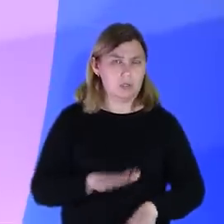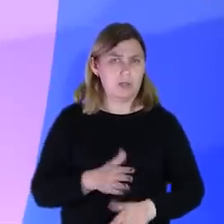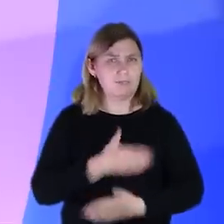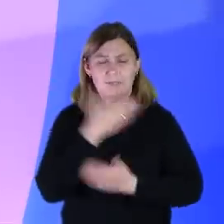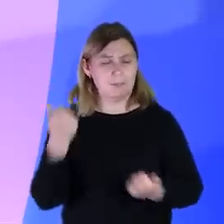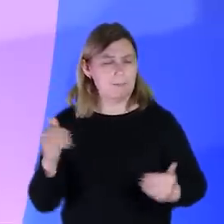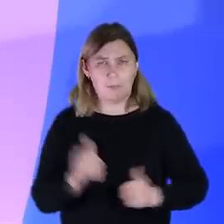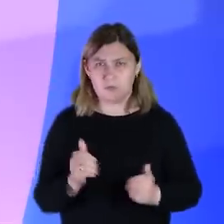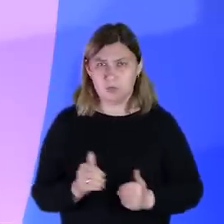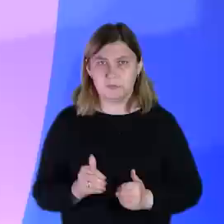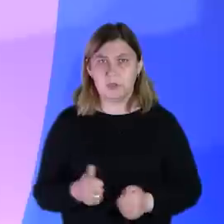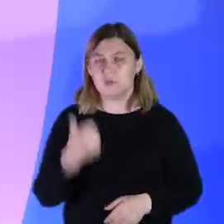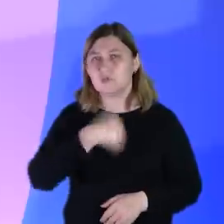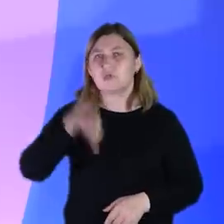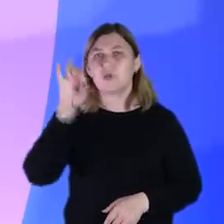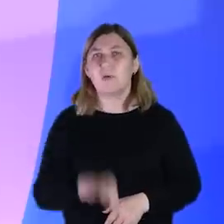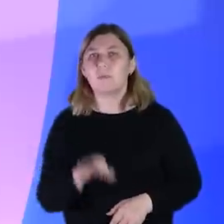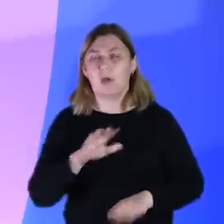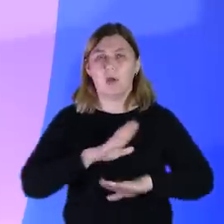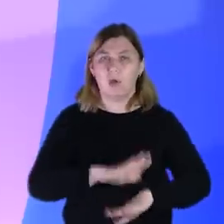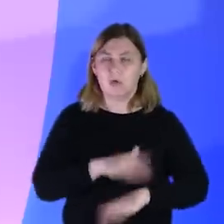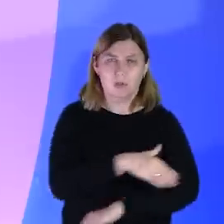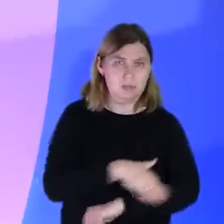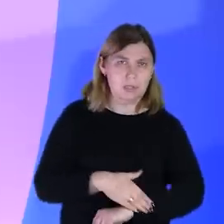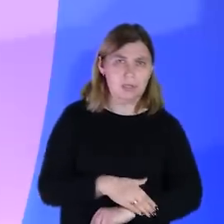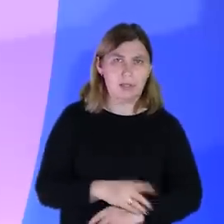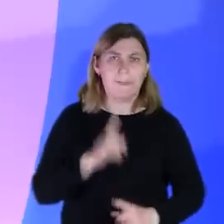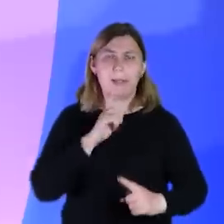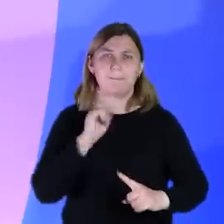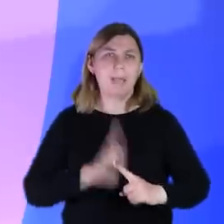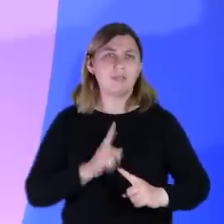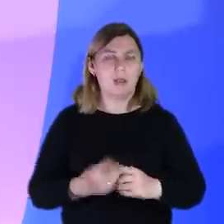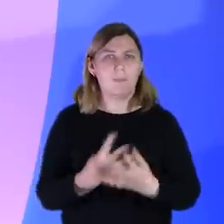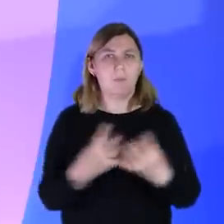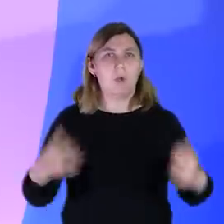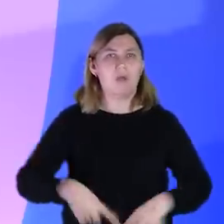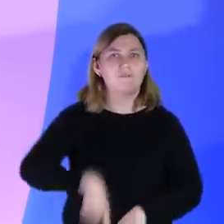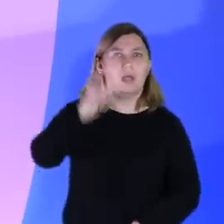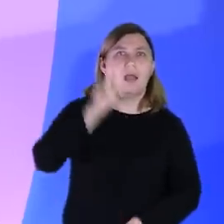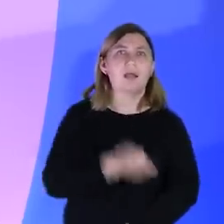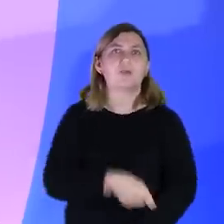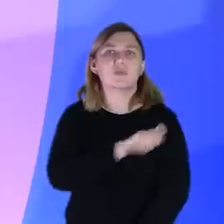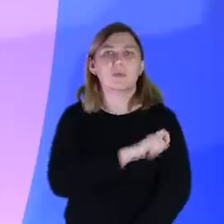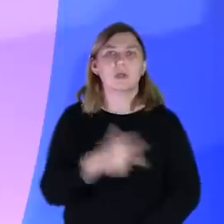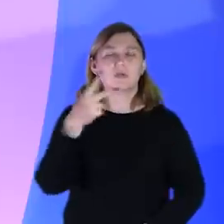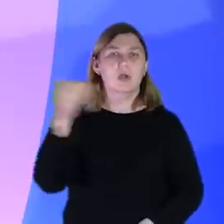Nie ma takiej możliwości, żeby w stu procentach granicę uchronić. Nawet metalowy płot na wysokość, jak w Hiszpanii, trzech czy czterech metrów,